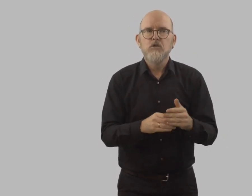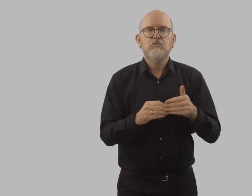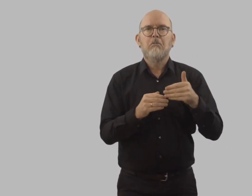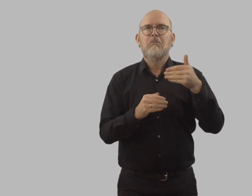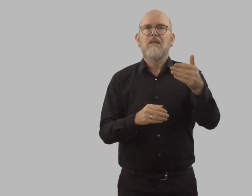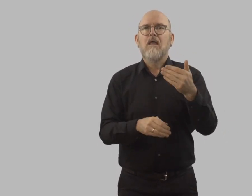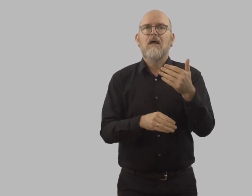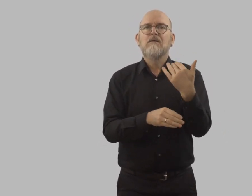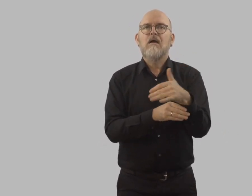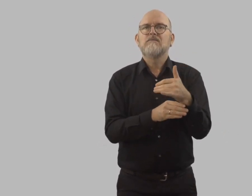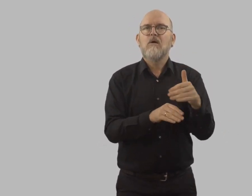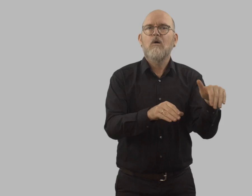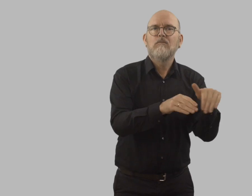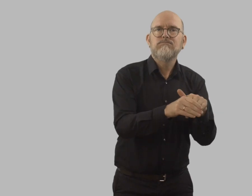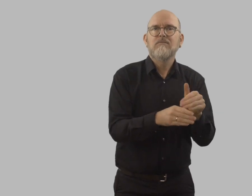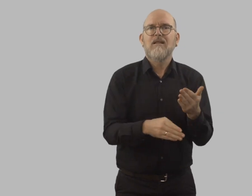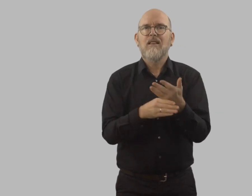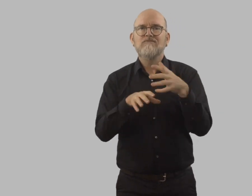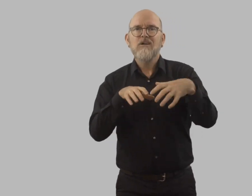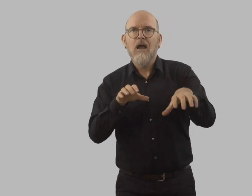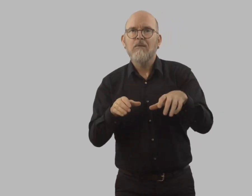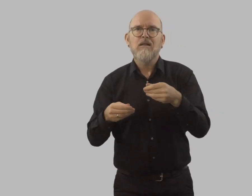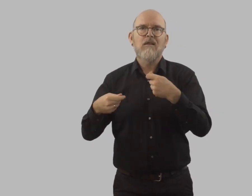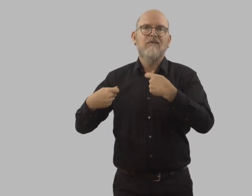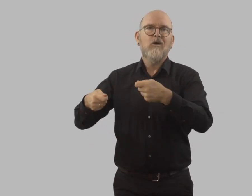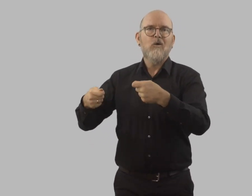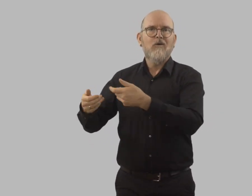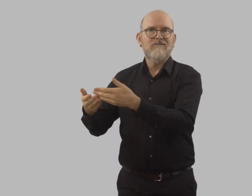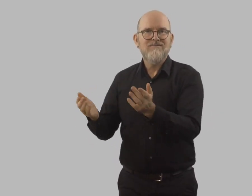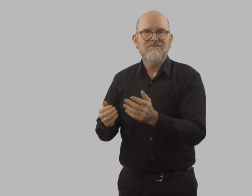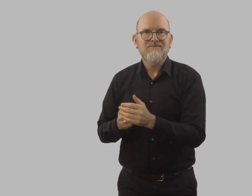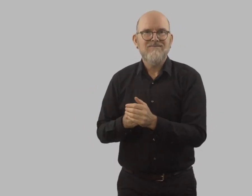Sie wurden dann Gasthausangestellte, Hilfsarbeiterin oder Verkäuferin.